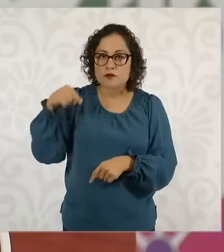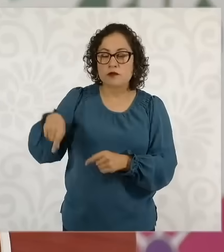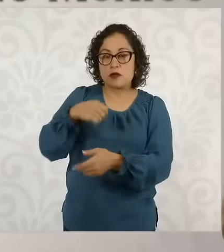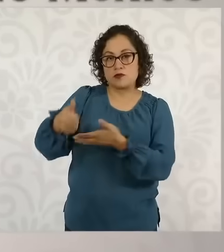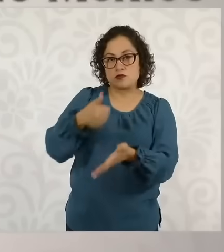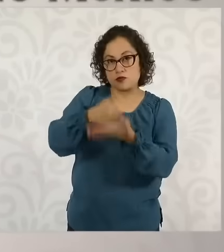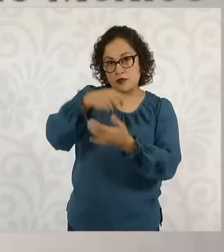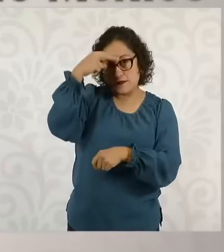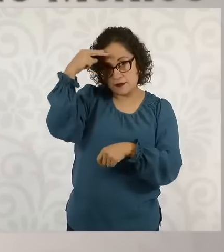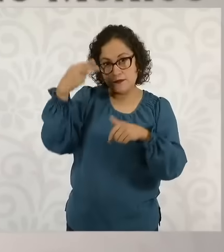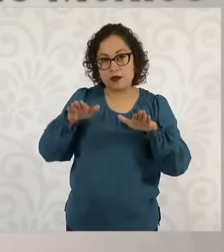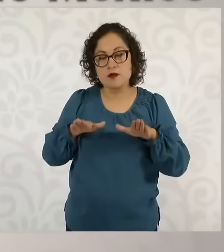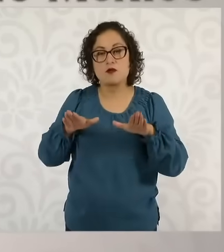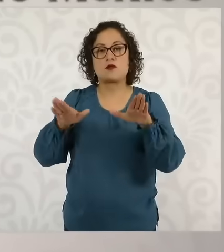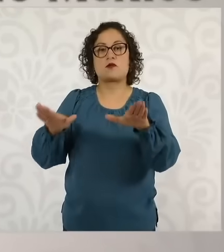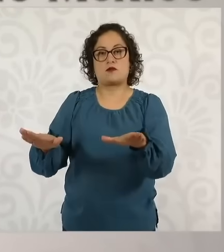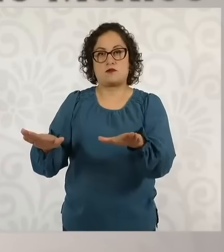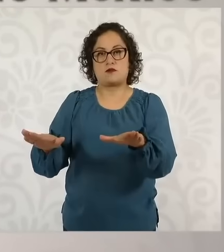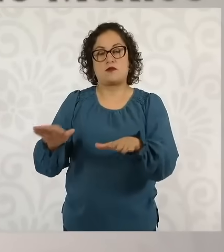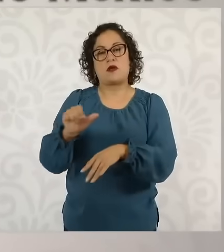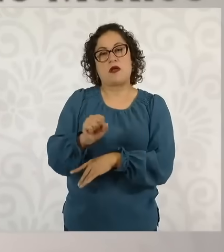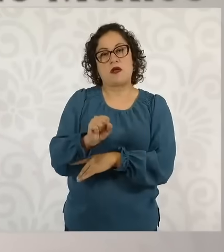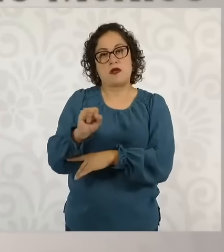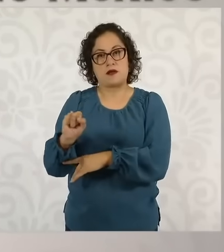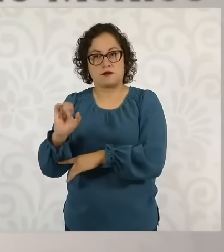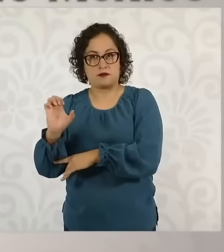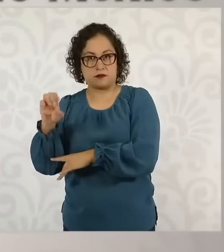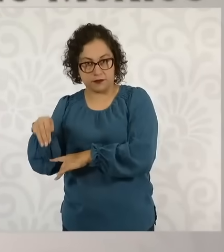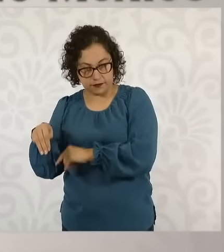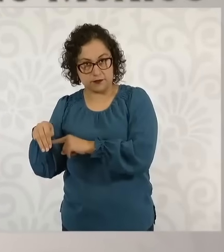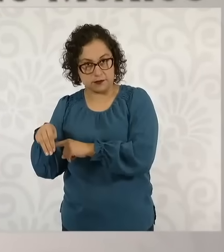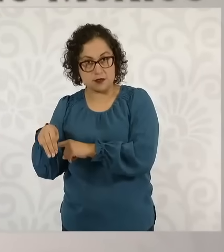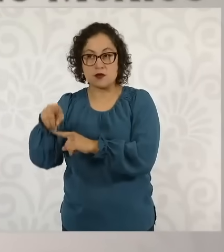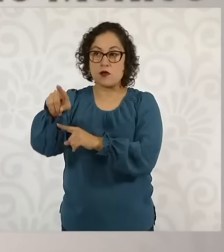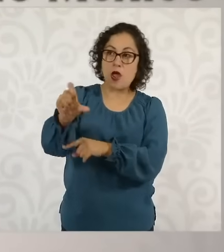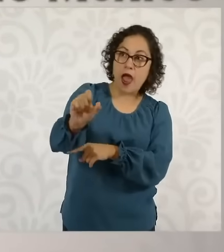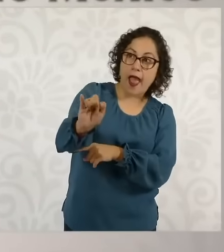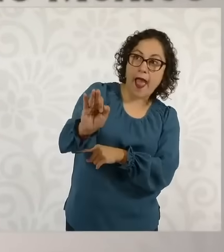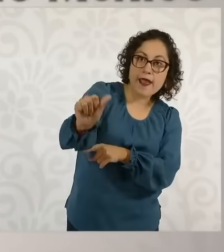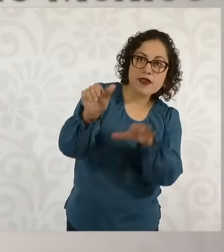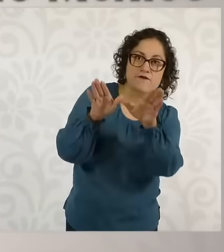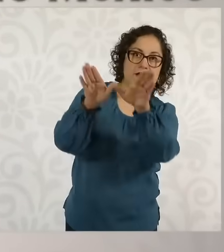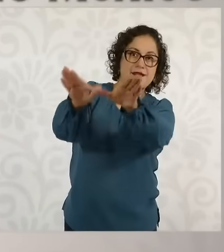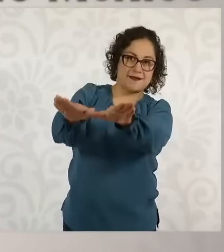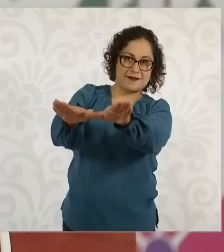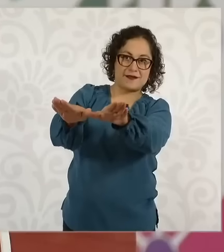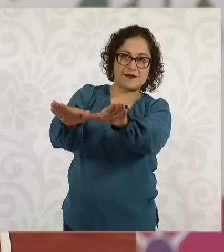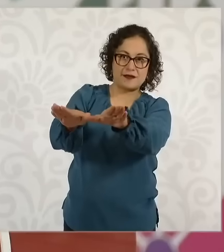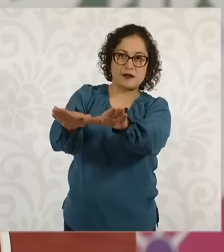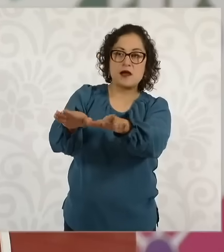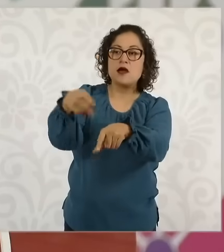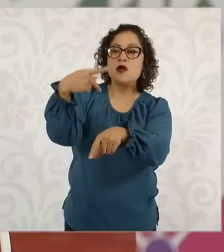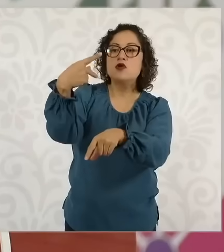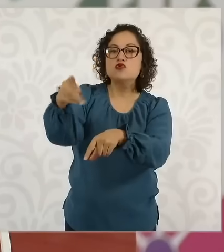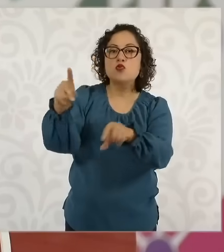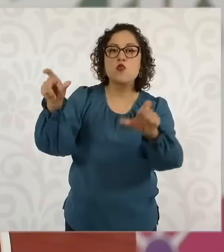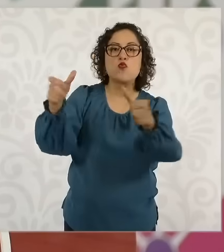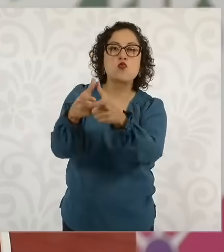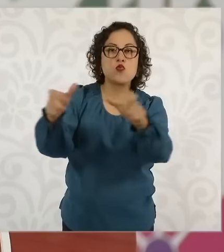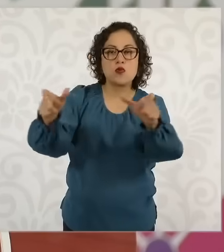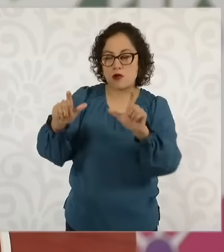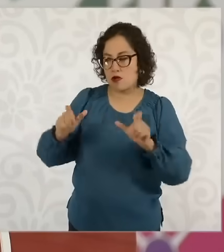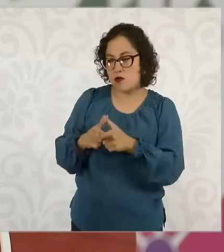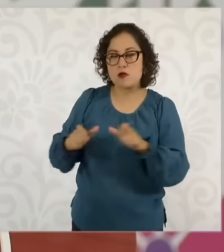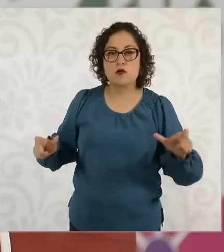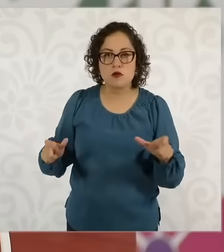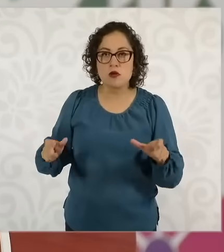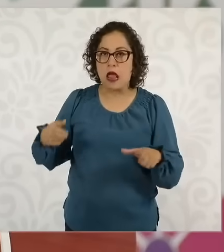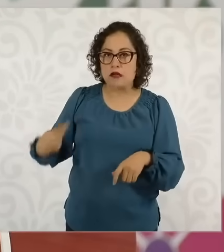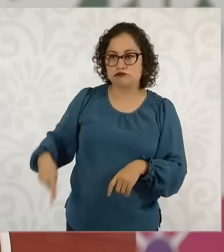México y eh en el AIFA se define técnicamente, no es una decisión subjetiva, es una decisión técnica